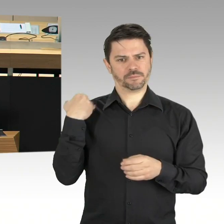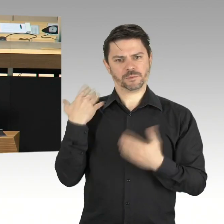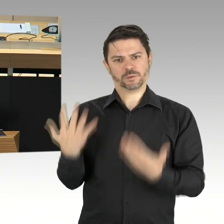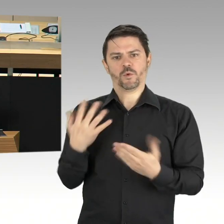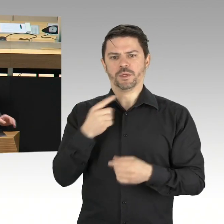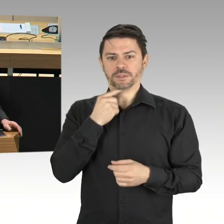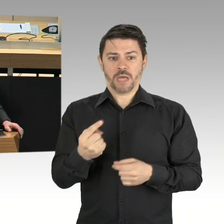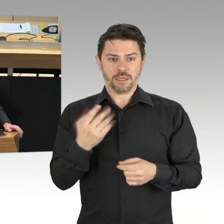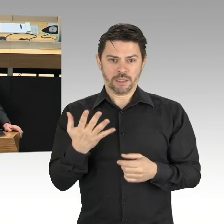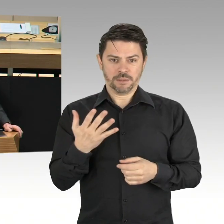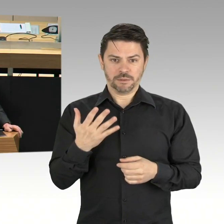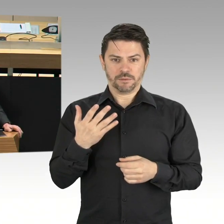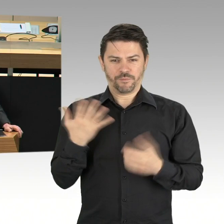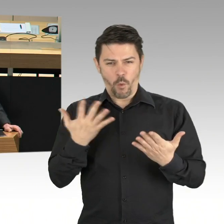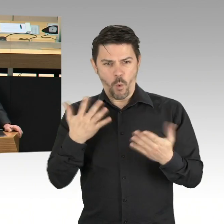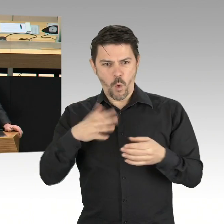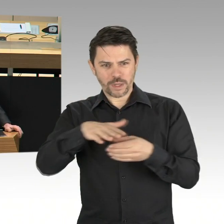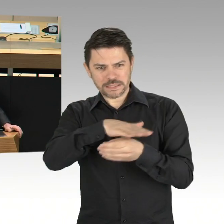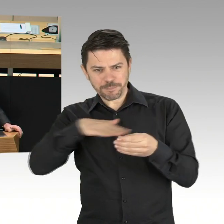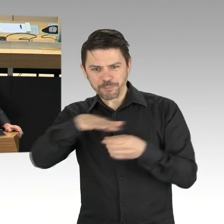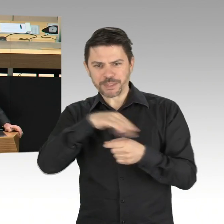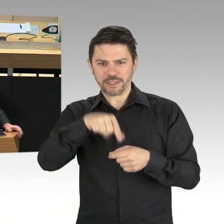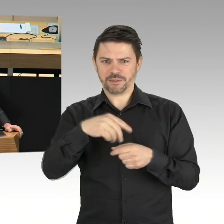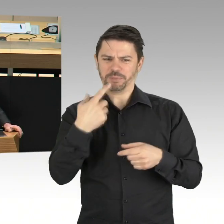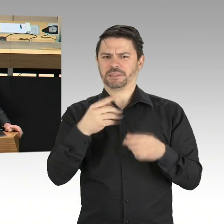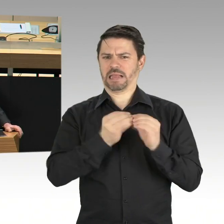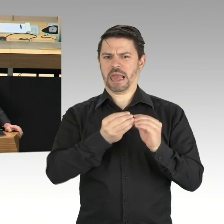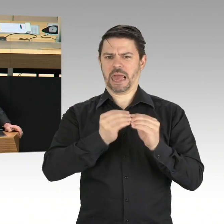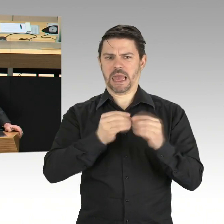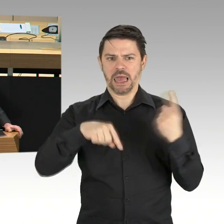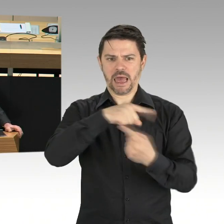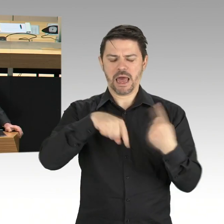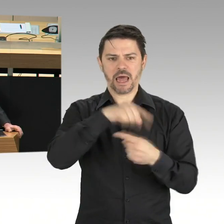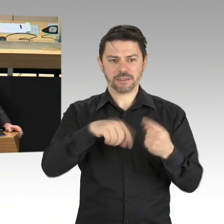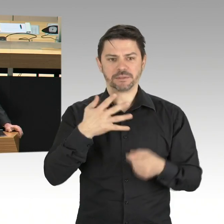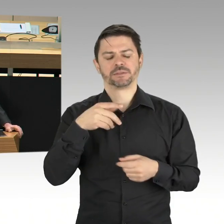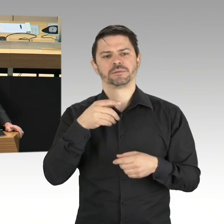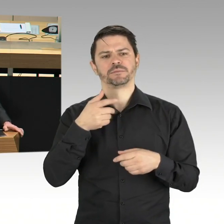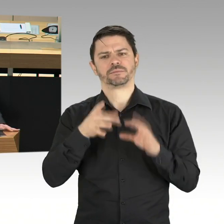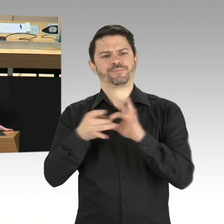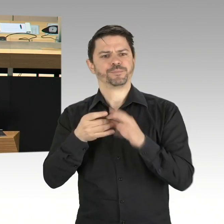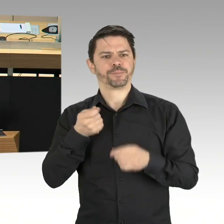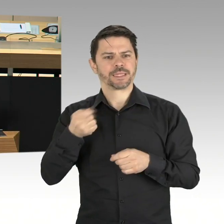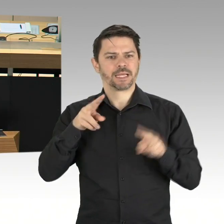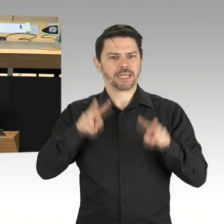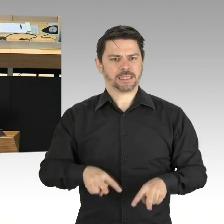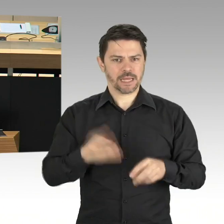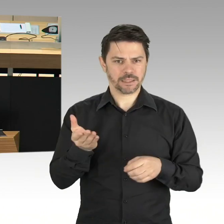mit der Wohnung höchstmögliche Mieteinkünfte erzielen zu können, wird durch die Eigentumsgarantie des Grundgesetzes nicht gedeckt.